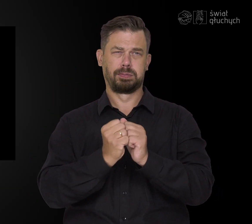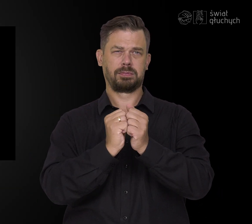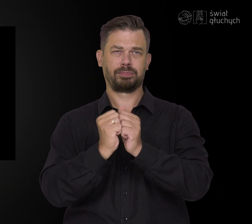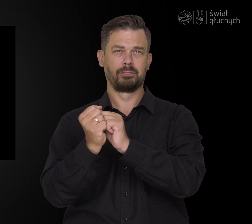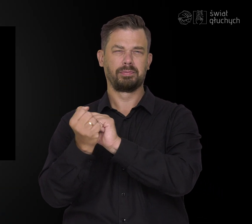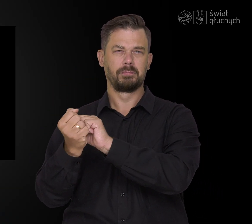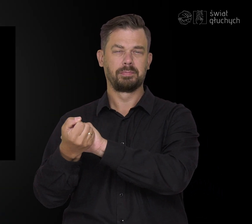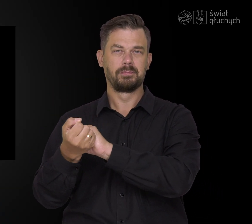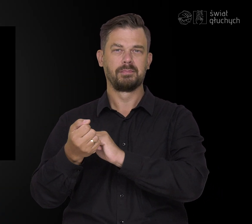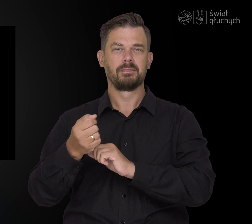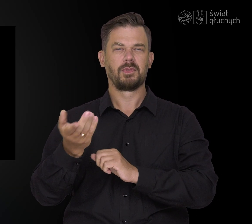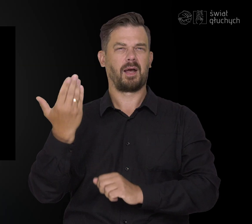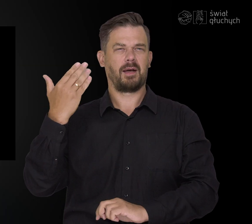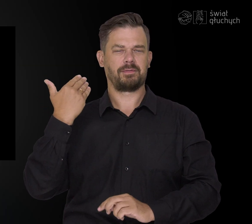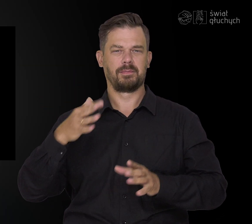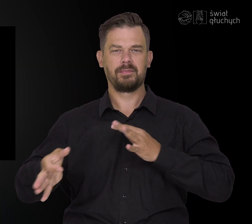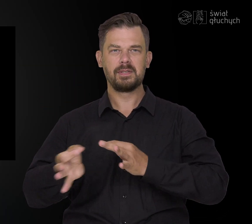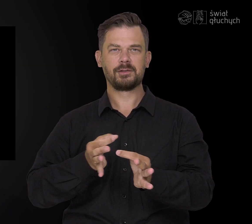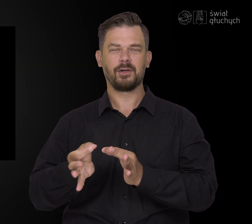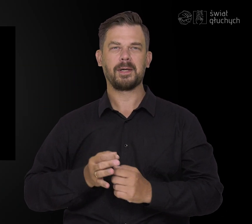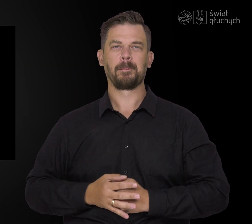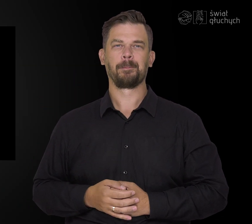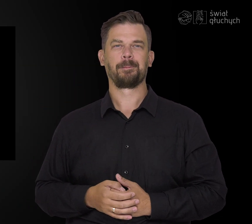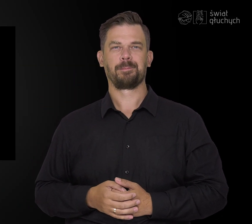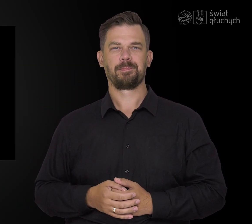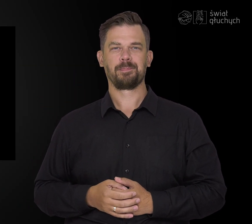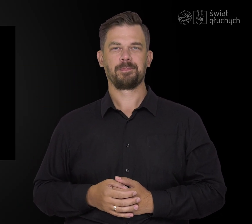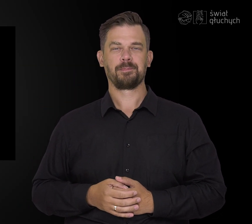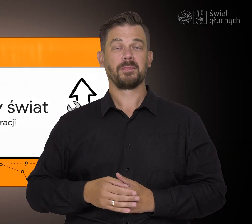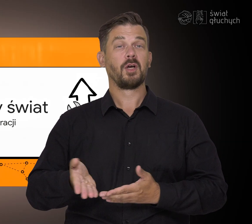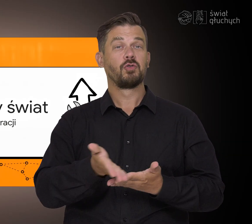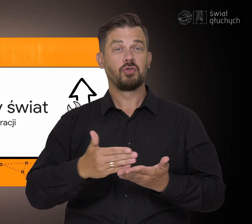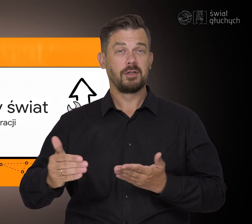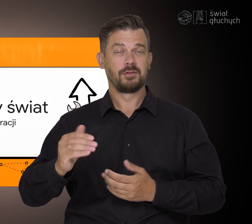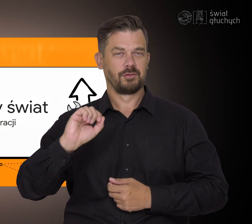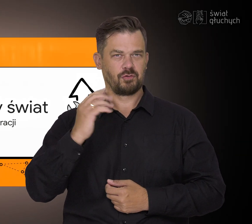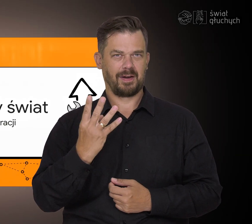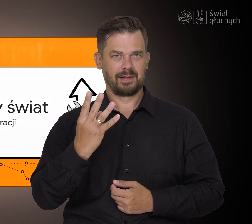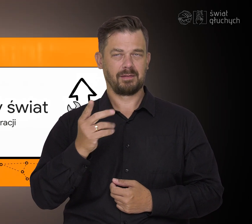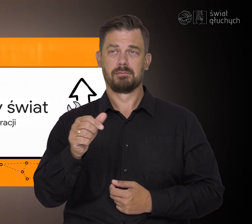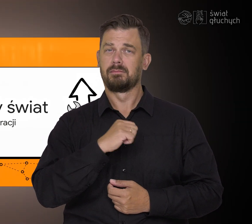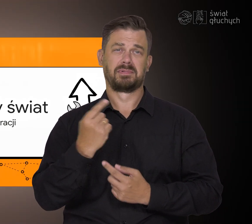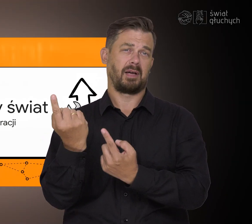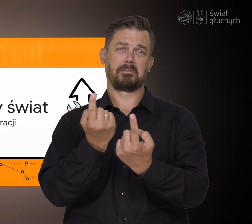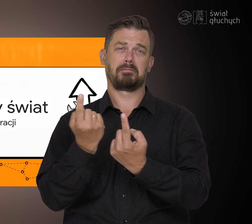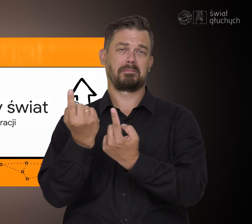miały tu miejsce w samych początkach historii tego układu. Część 4: Samotny świat,